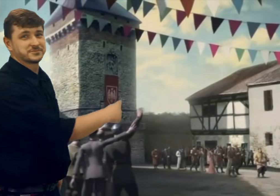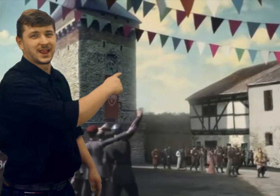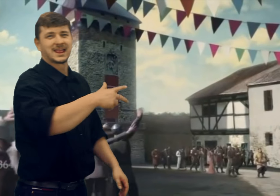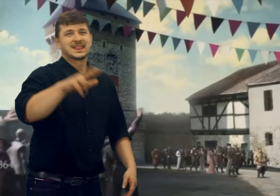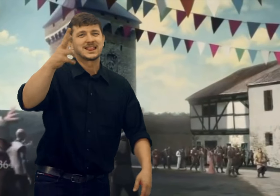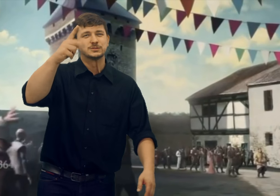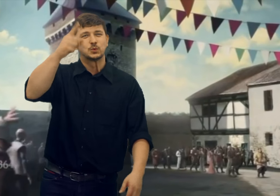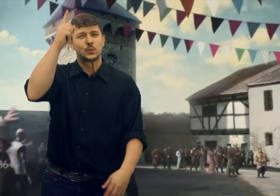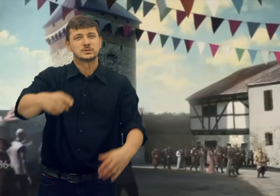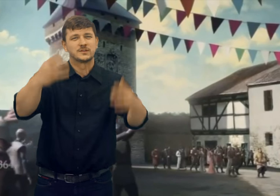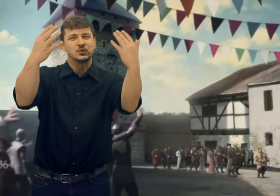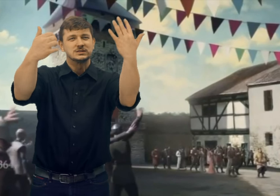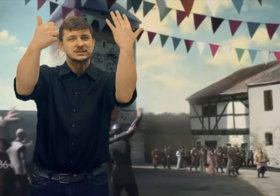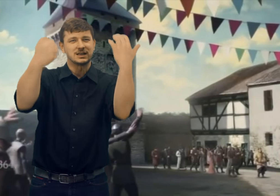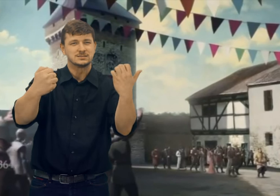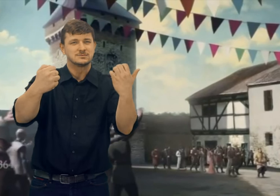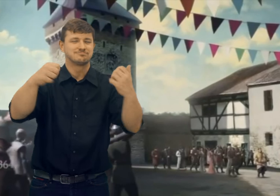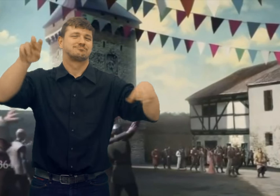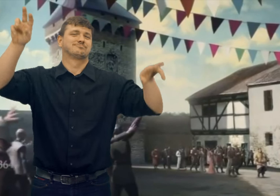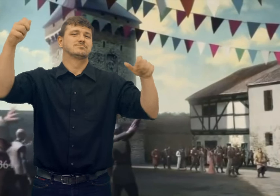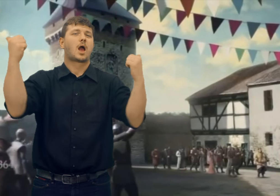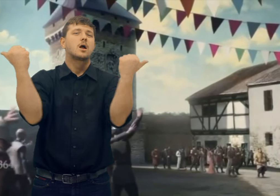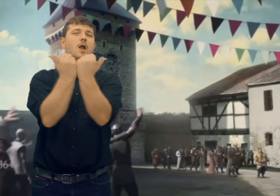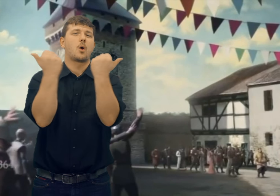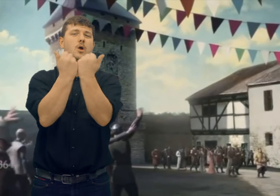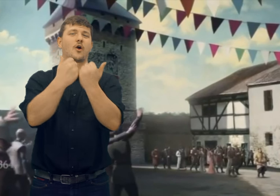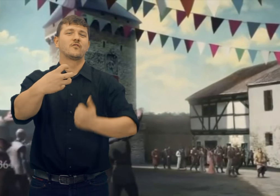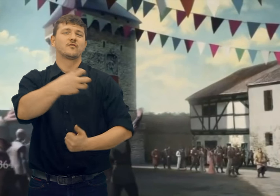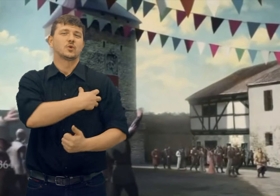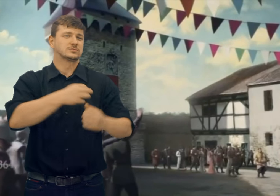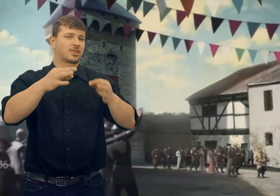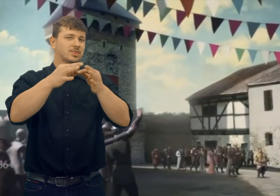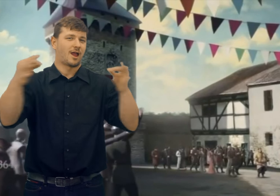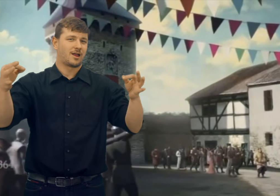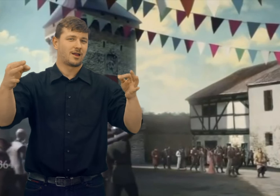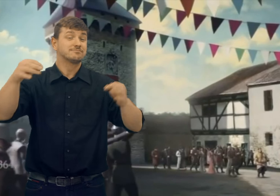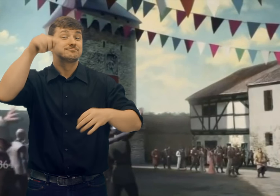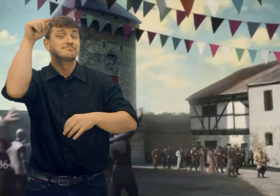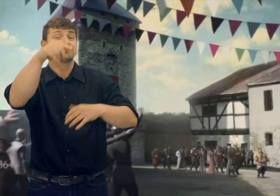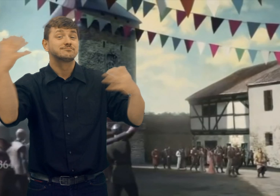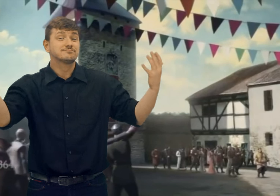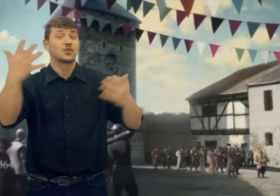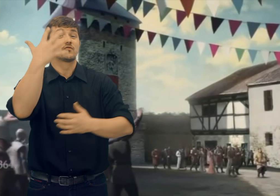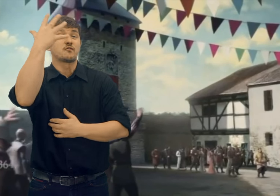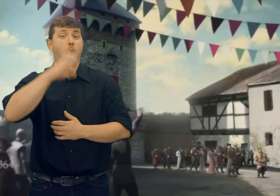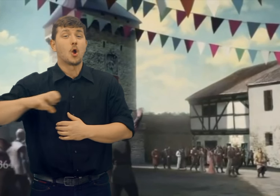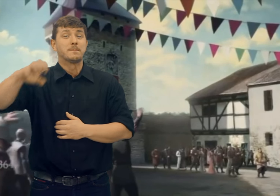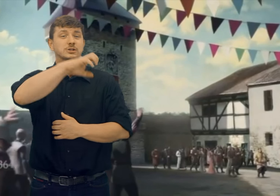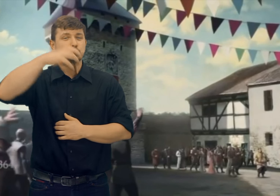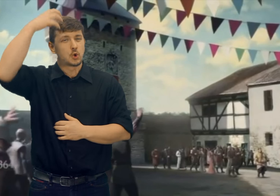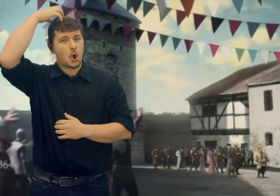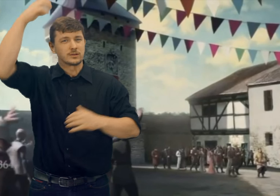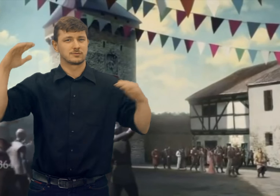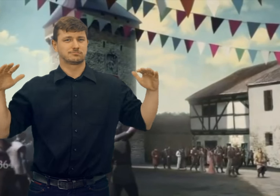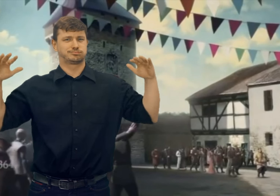1364 war der "Krakauer Fürstentag". Es waren 5 europäische Könige anwesend und